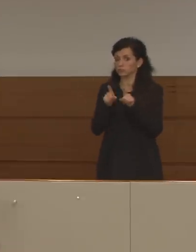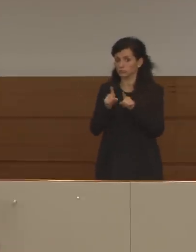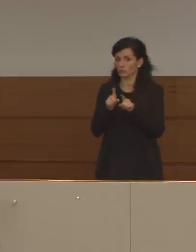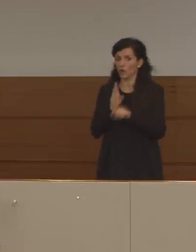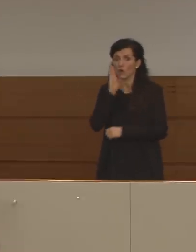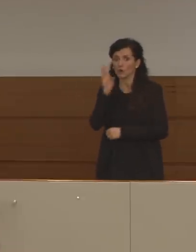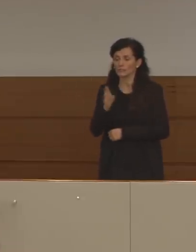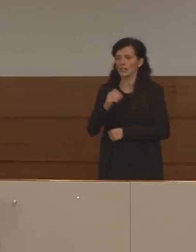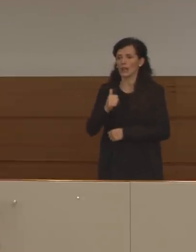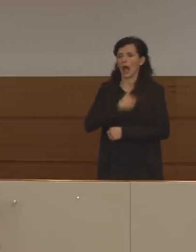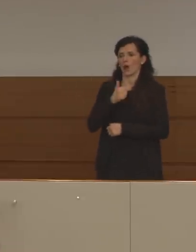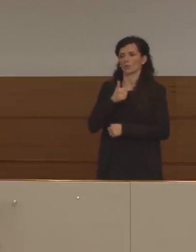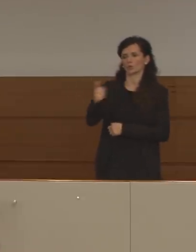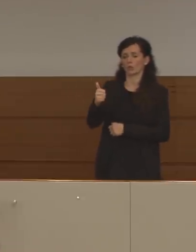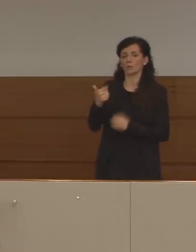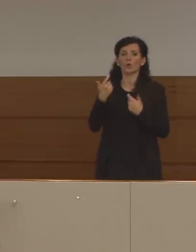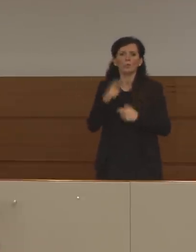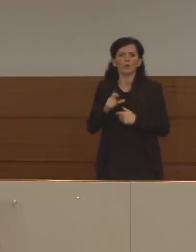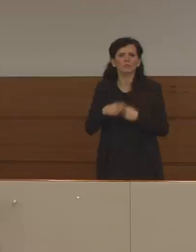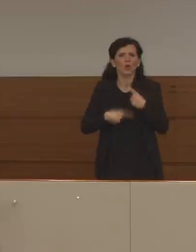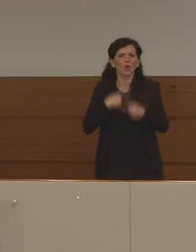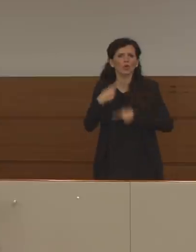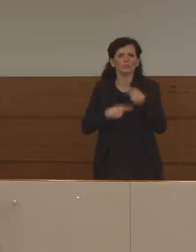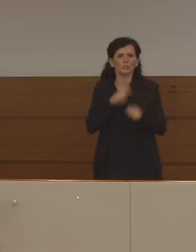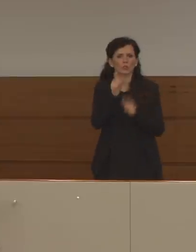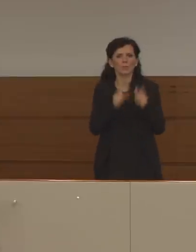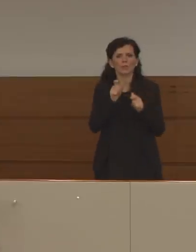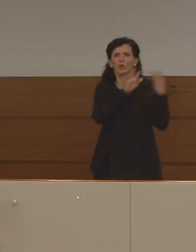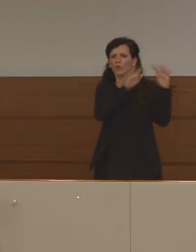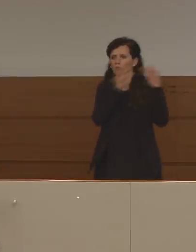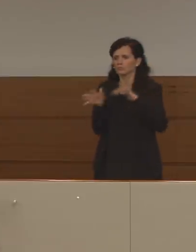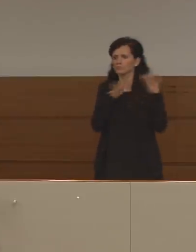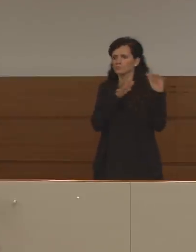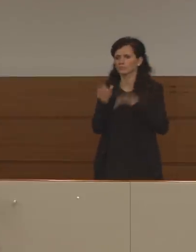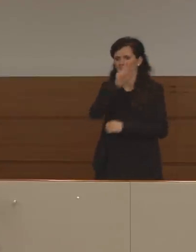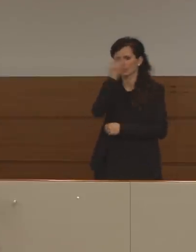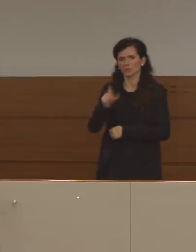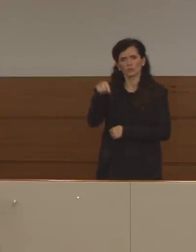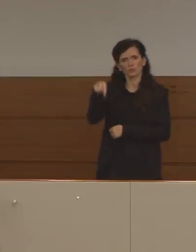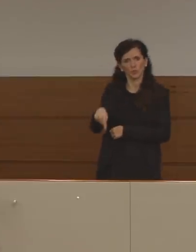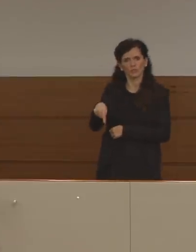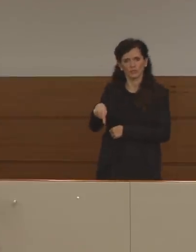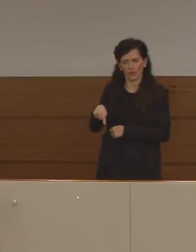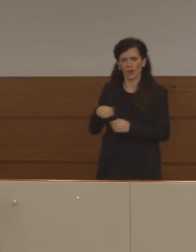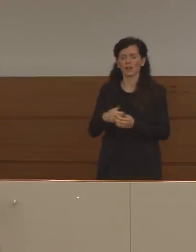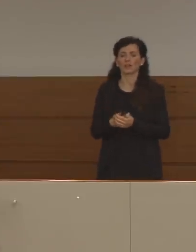spostarsi dalla Lombardia per rientrare. Ci sono delle misure